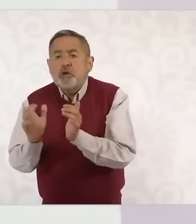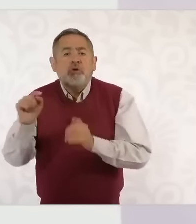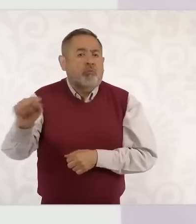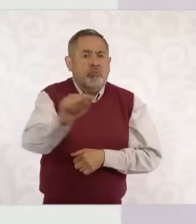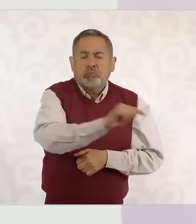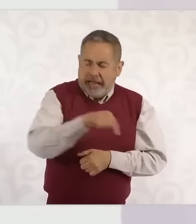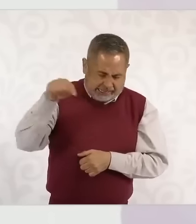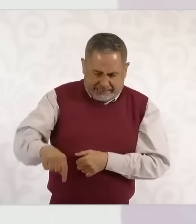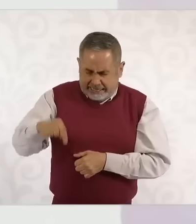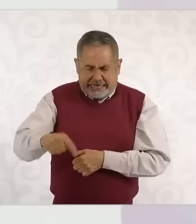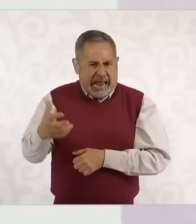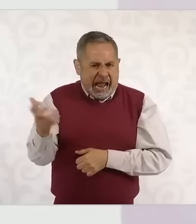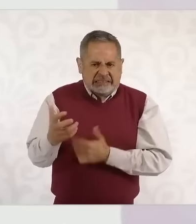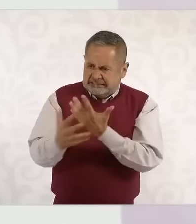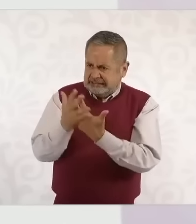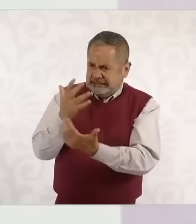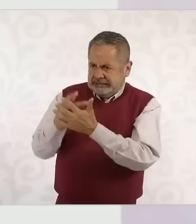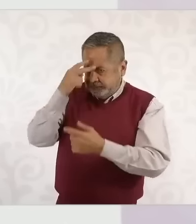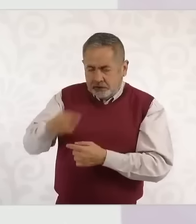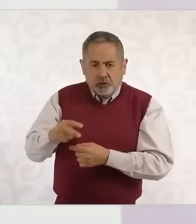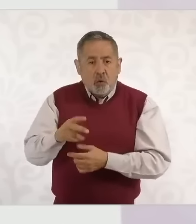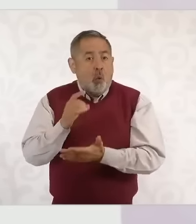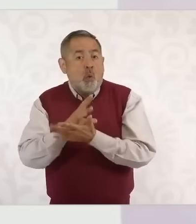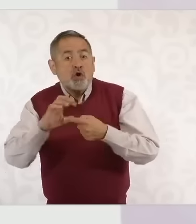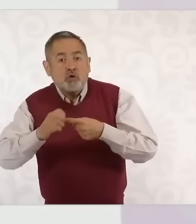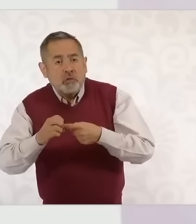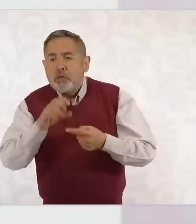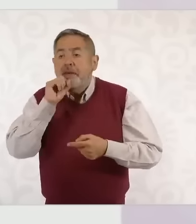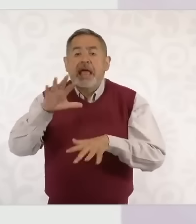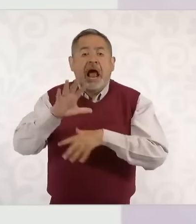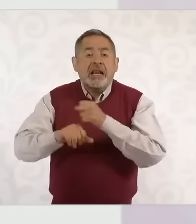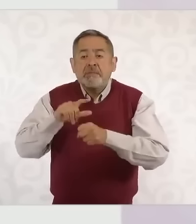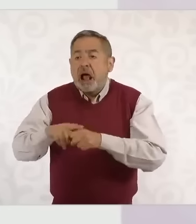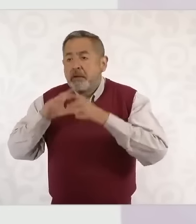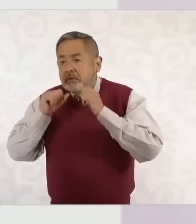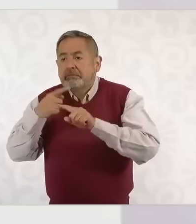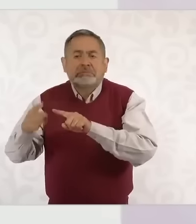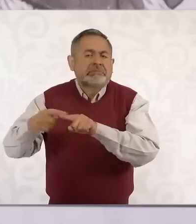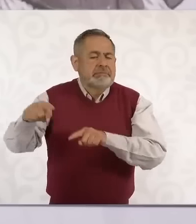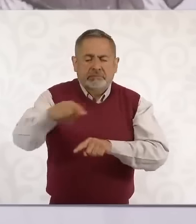de no solamente producción de grano, sino también producción animal. Entonces, son las dos partes,